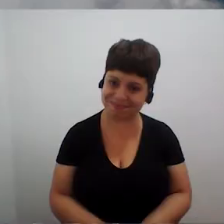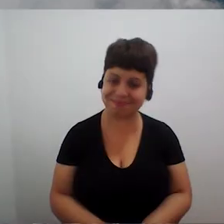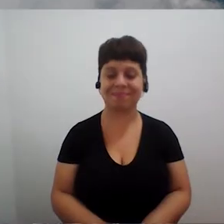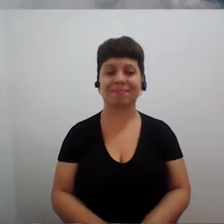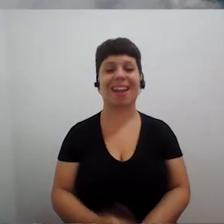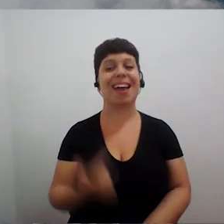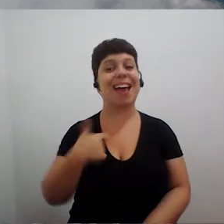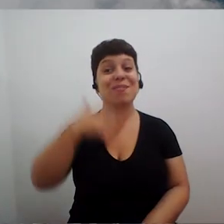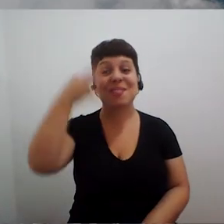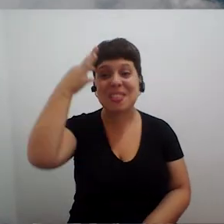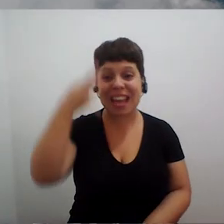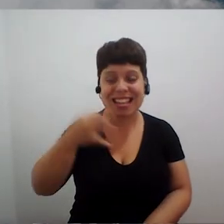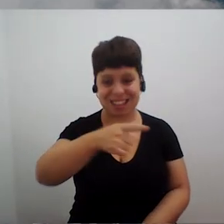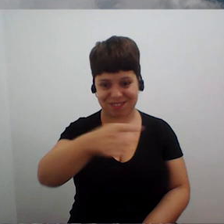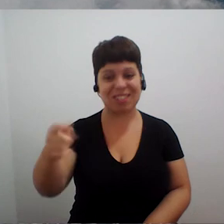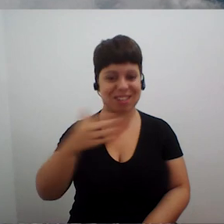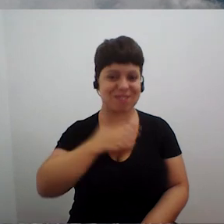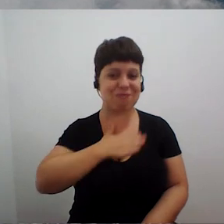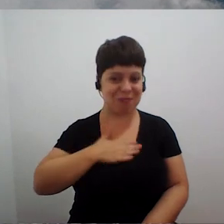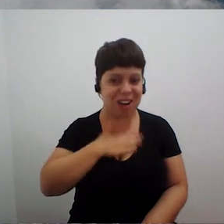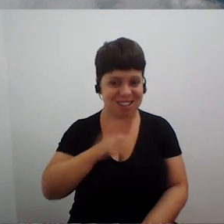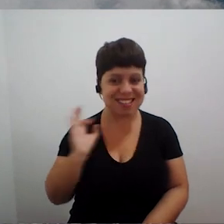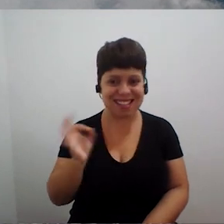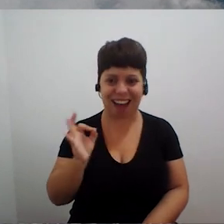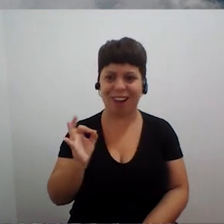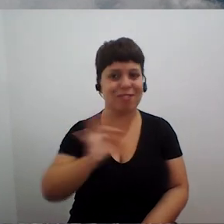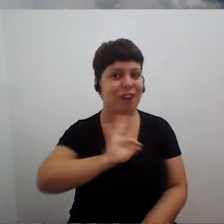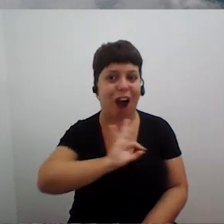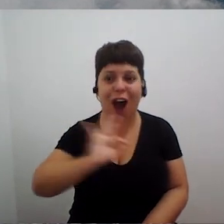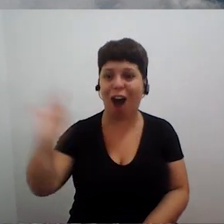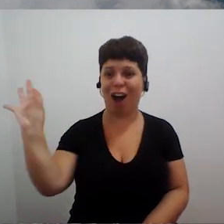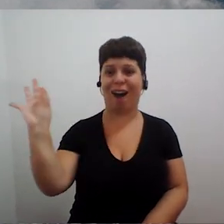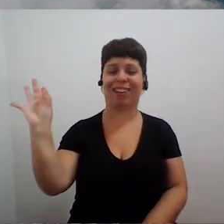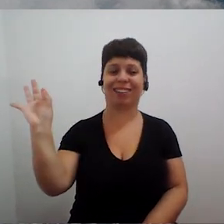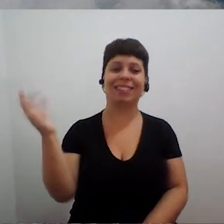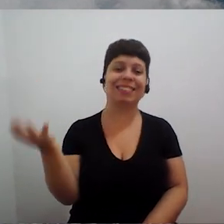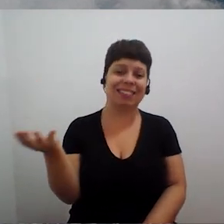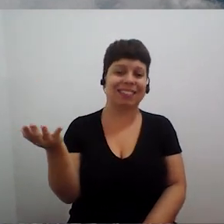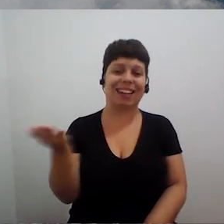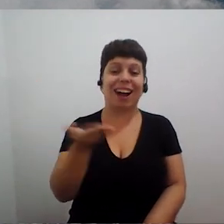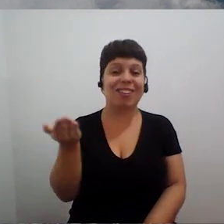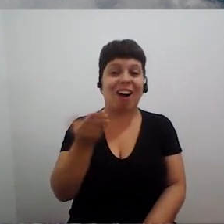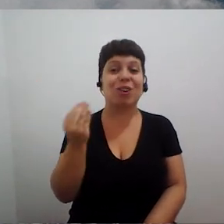Olá pessoal isso certeza que vocês curtiram né Foi incrível e obviamente a gente tem aí essa